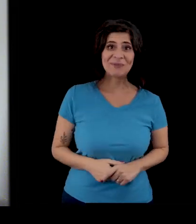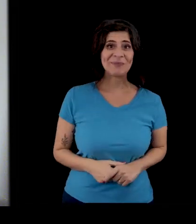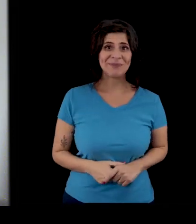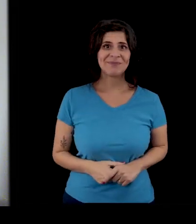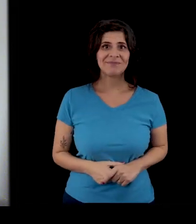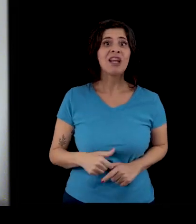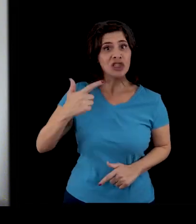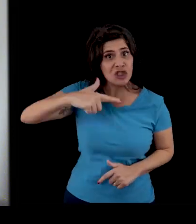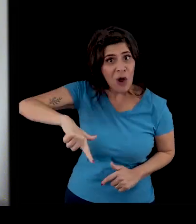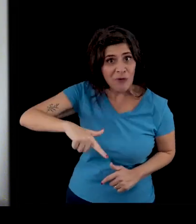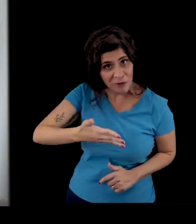Vamos mais uma?